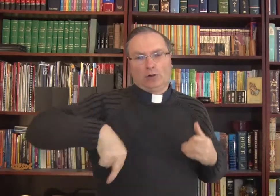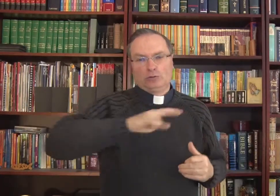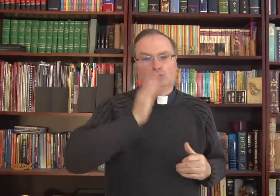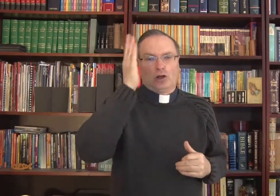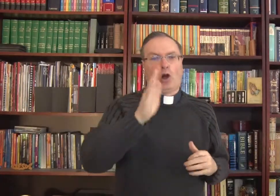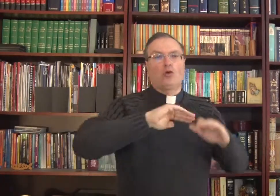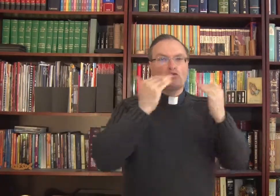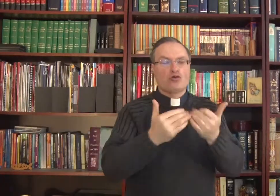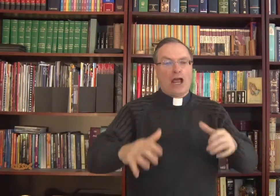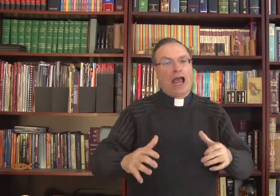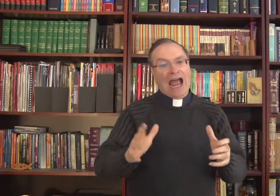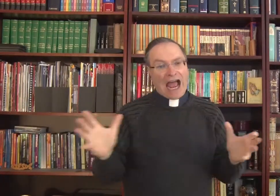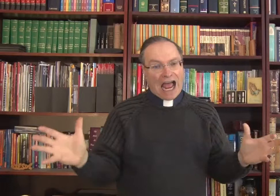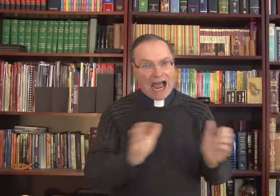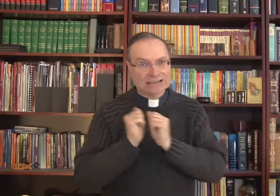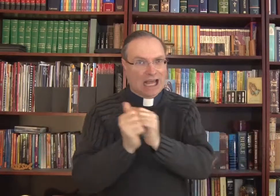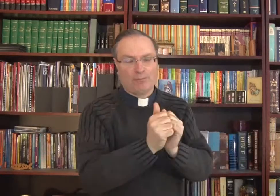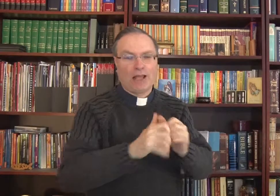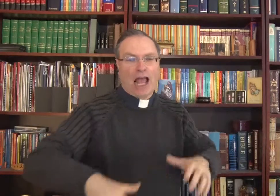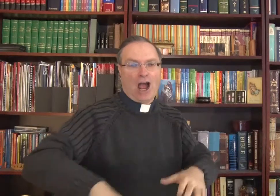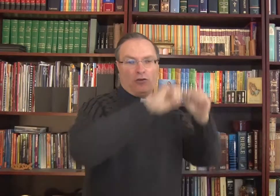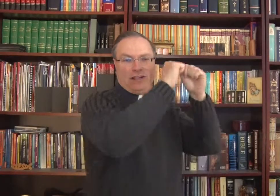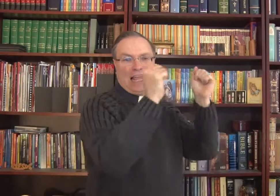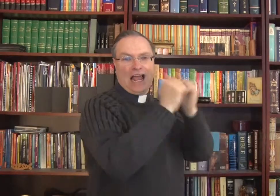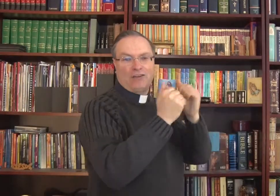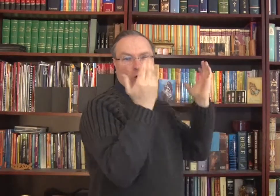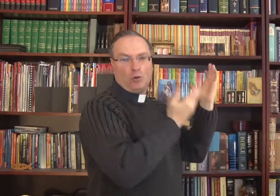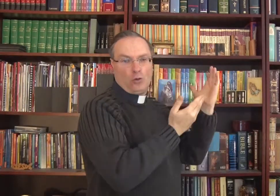nous serons tous ensemble enlevés avec eux